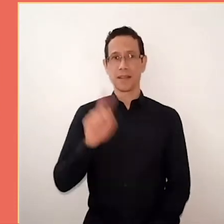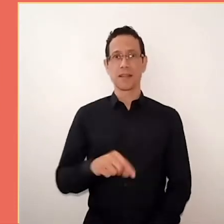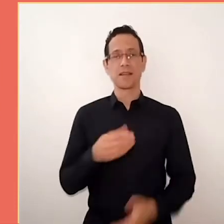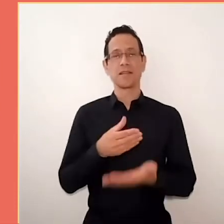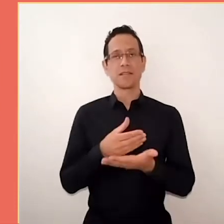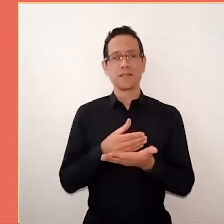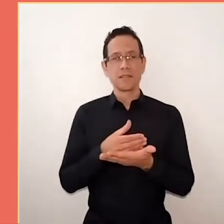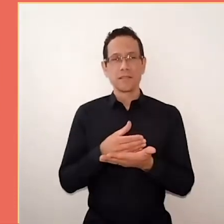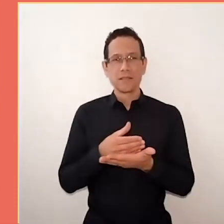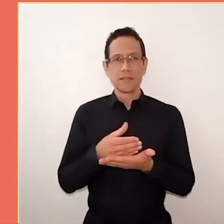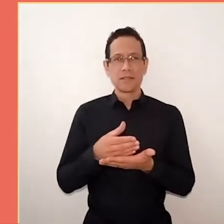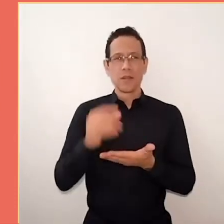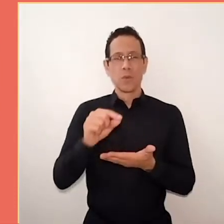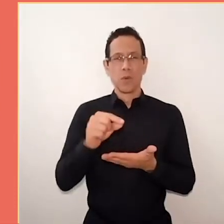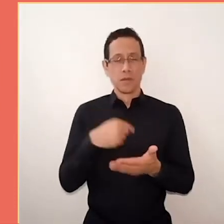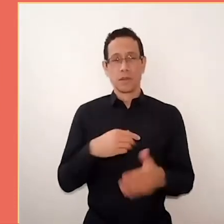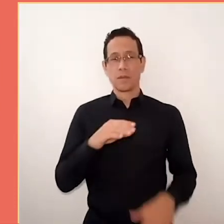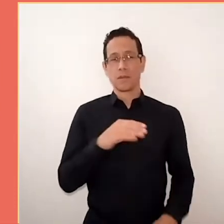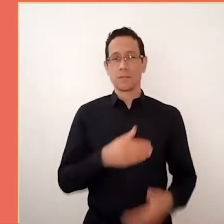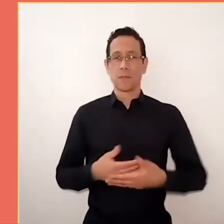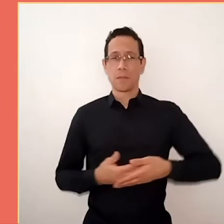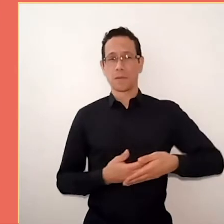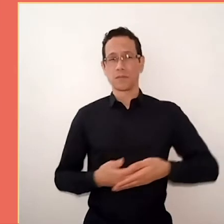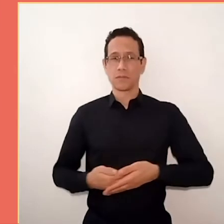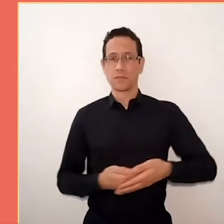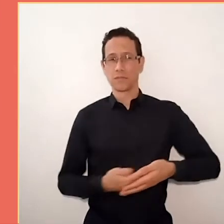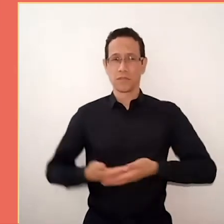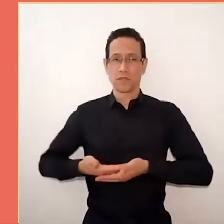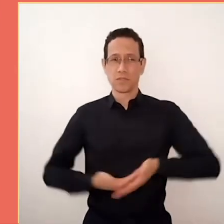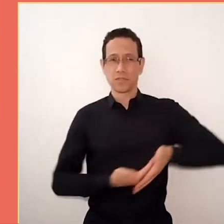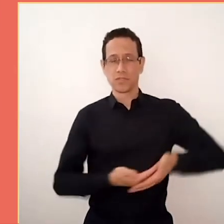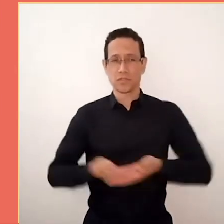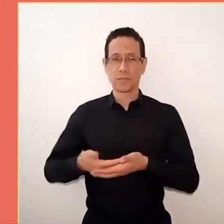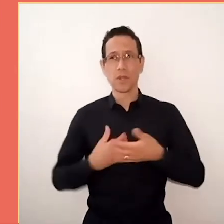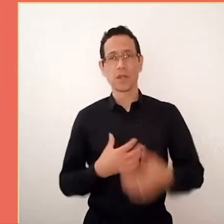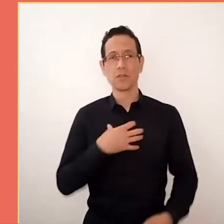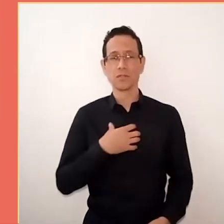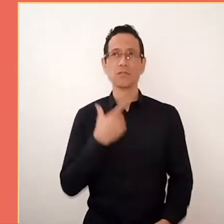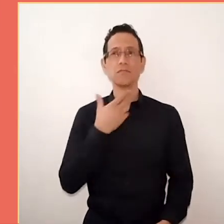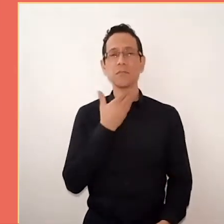começa quando os bebês começam a tentar transformar sons, gestos e silêncios em palavras,